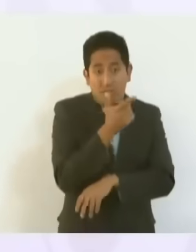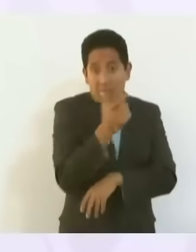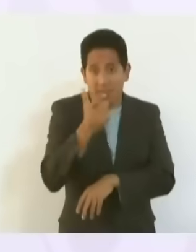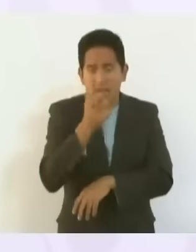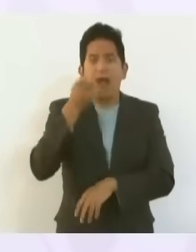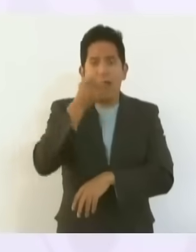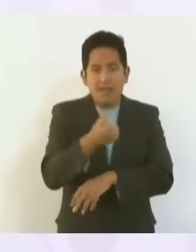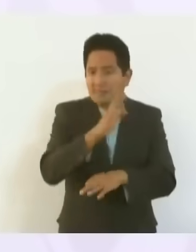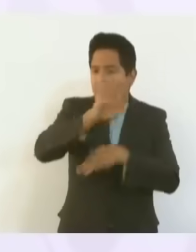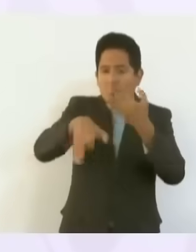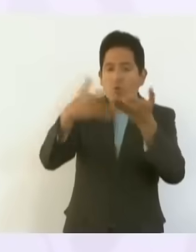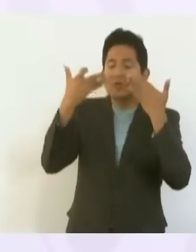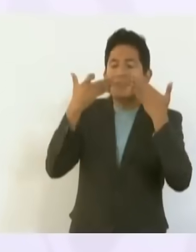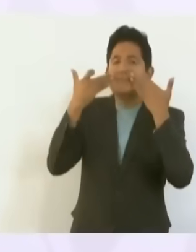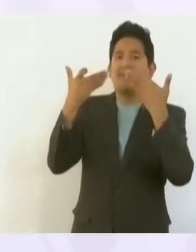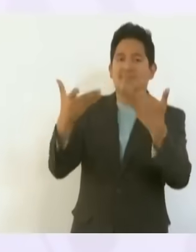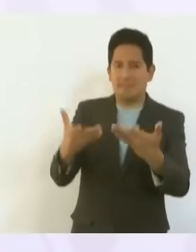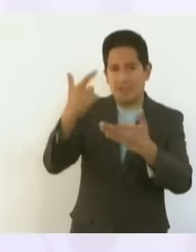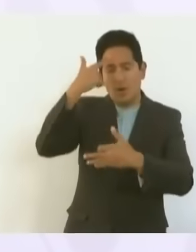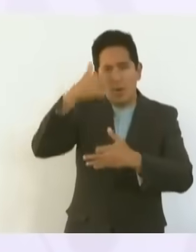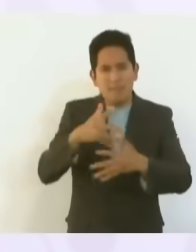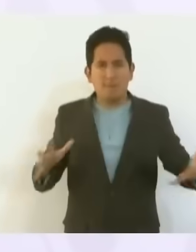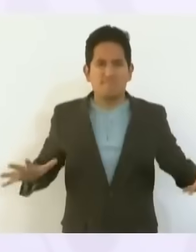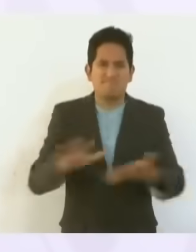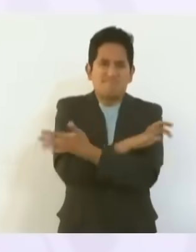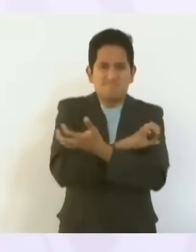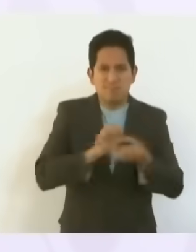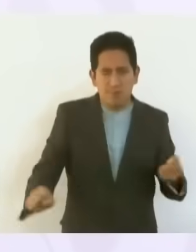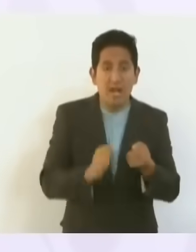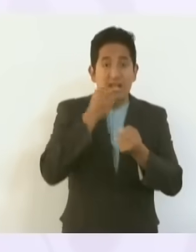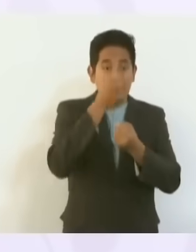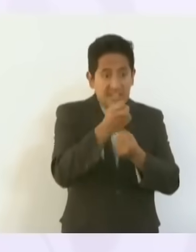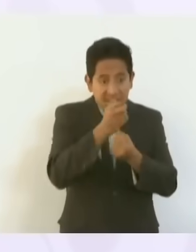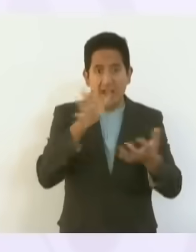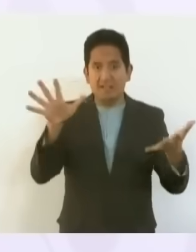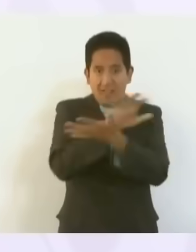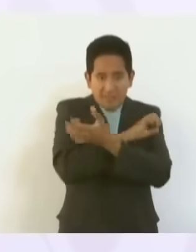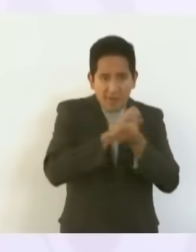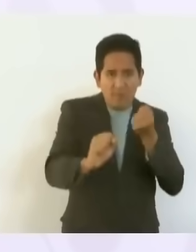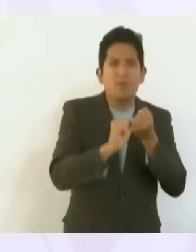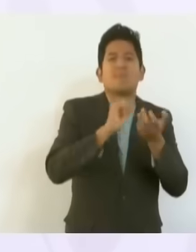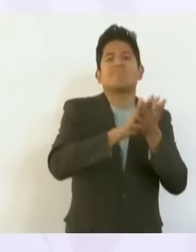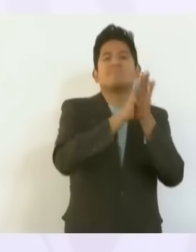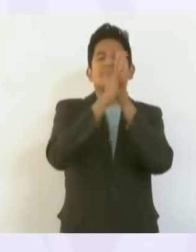transformando un instrumento de muerte en un símbolo de confianza, en un símbolo de paz.